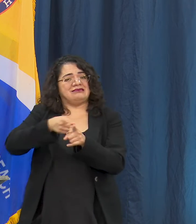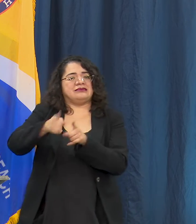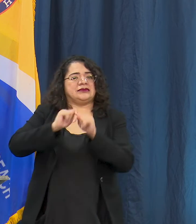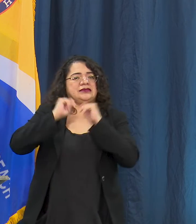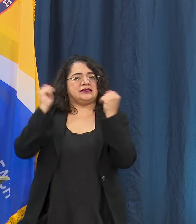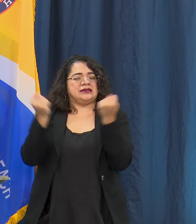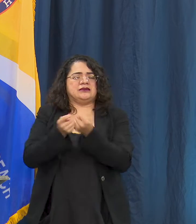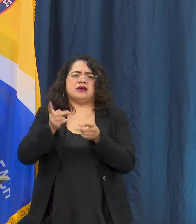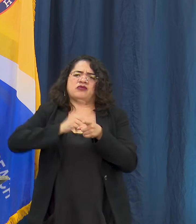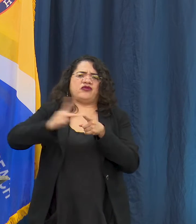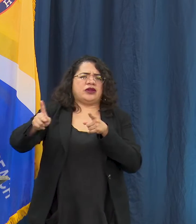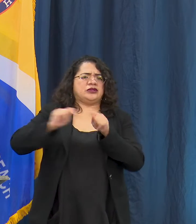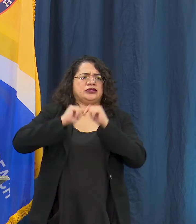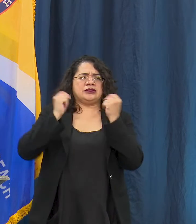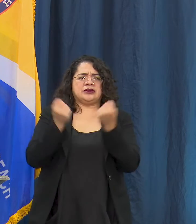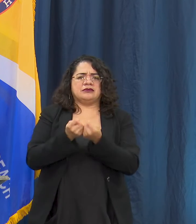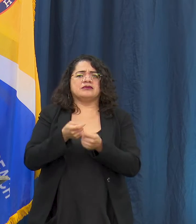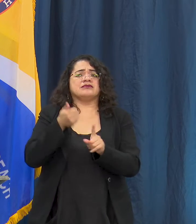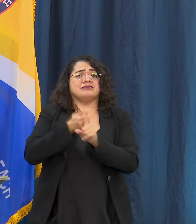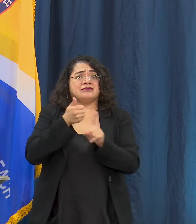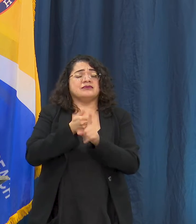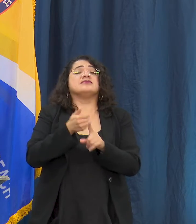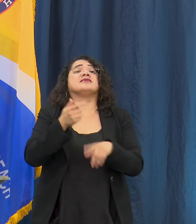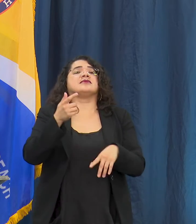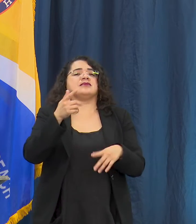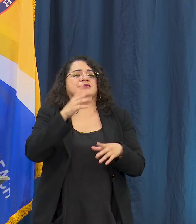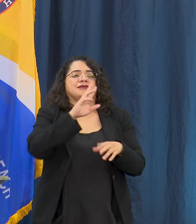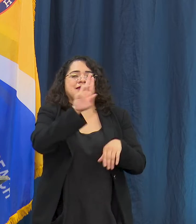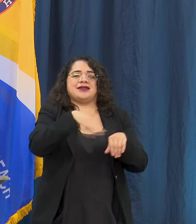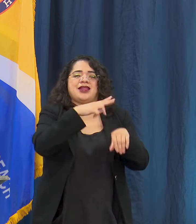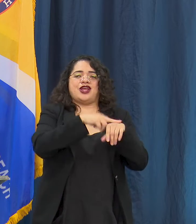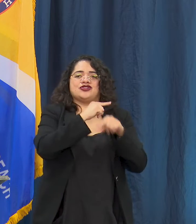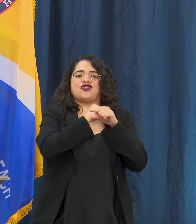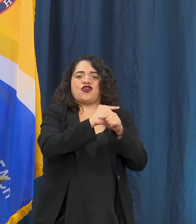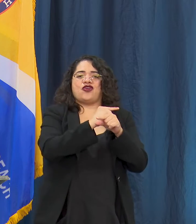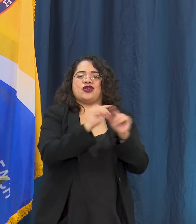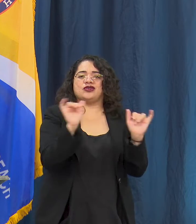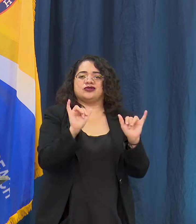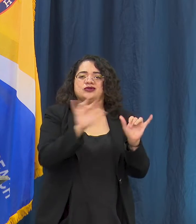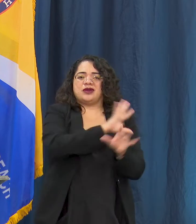medicos y también la guarda Nacional su grupo de humanitary OHS está dando nose